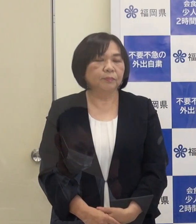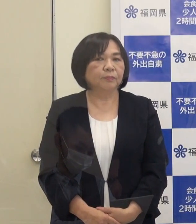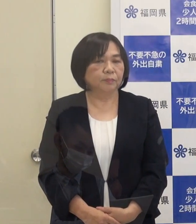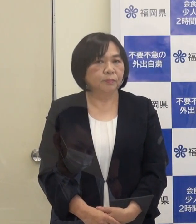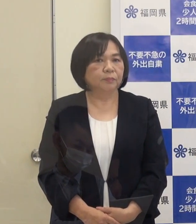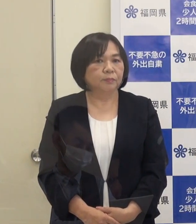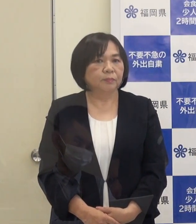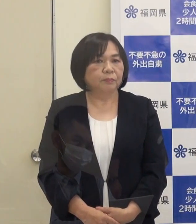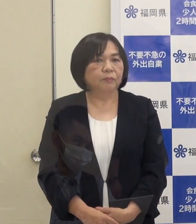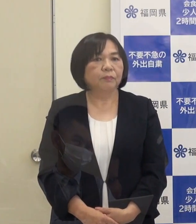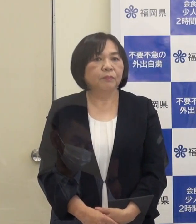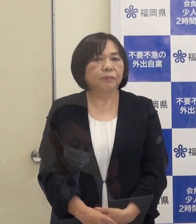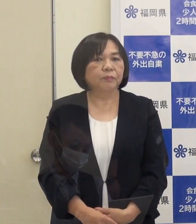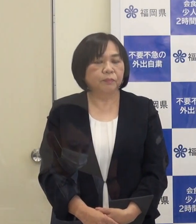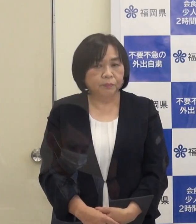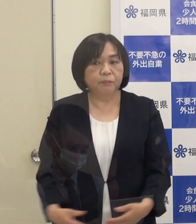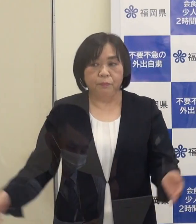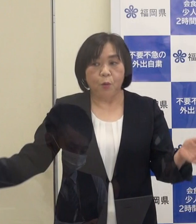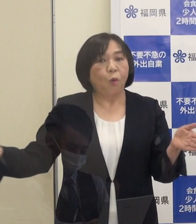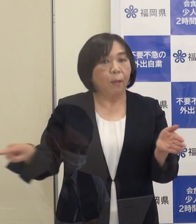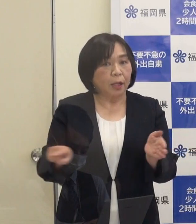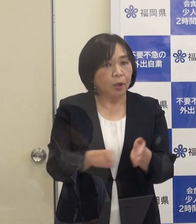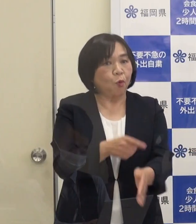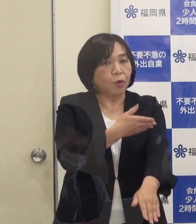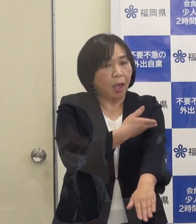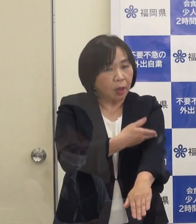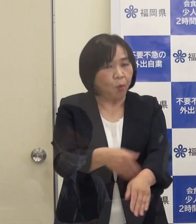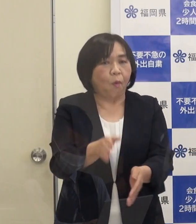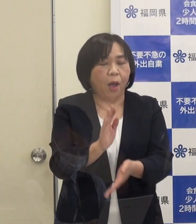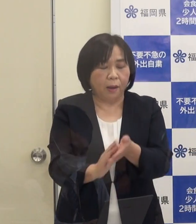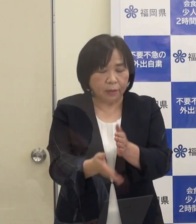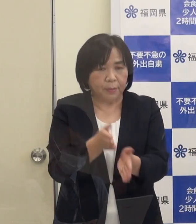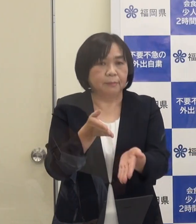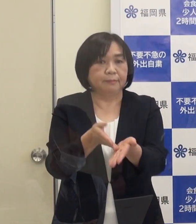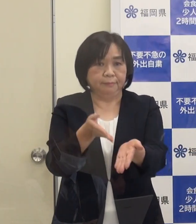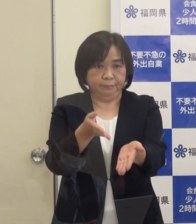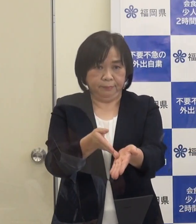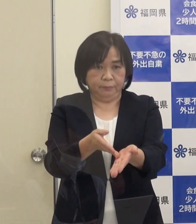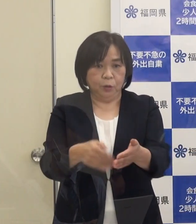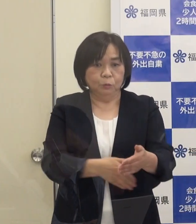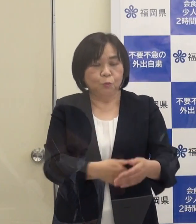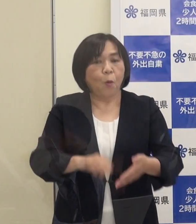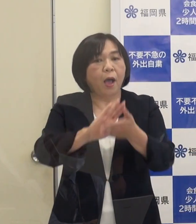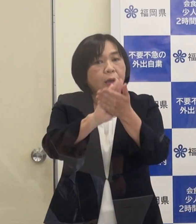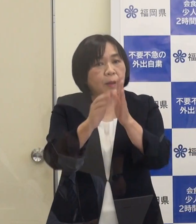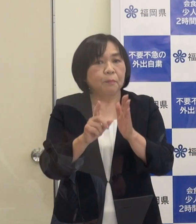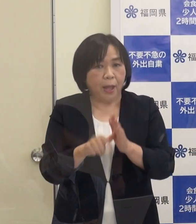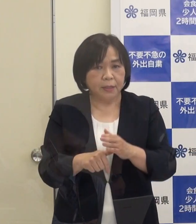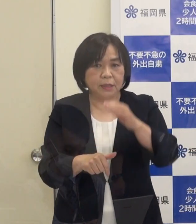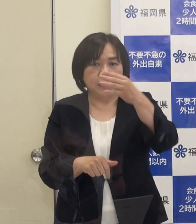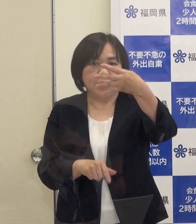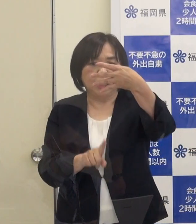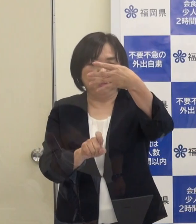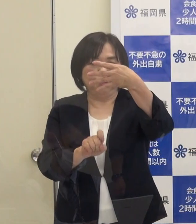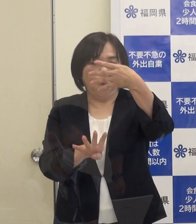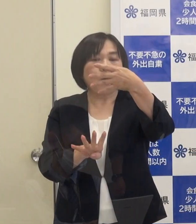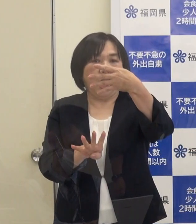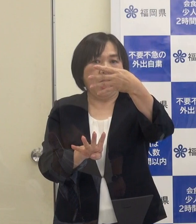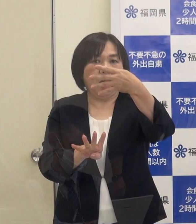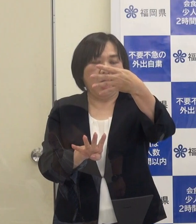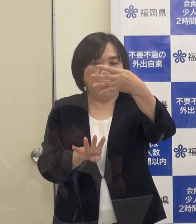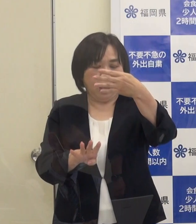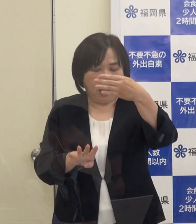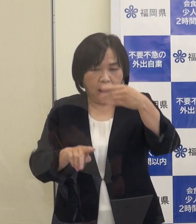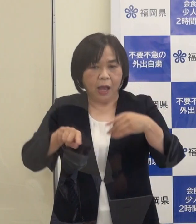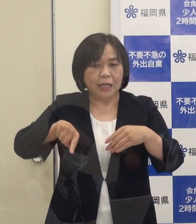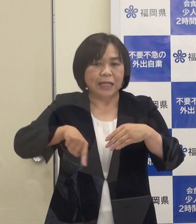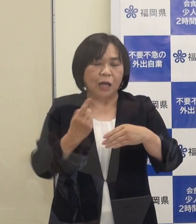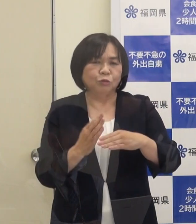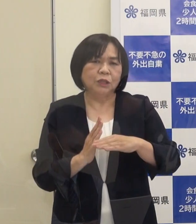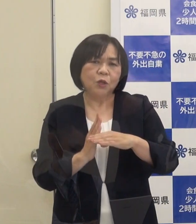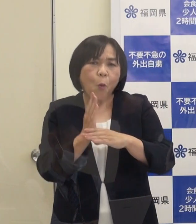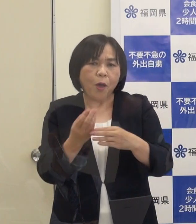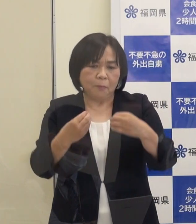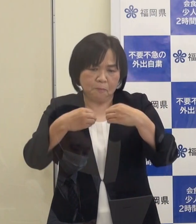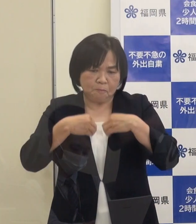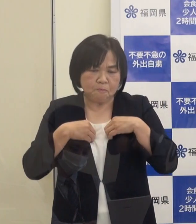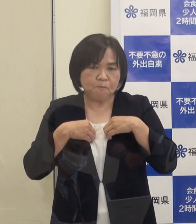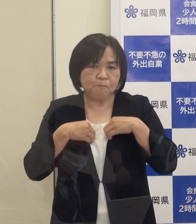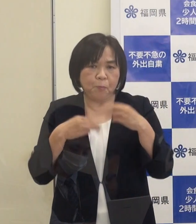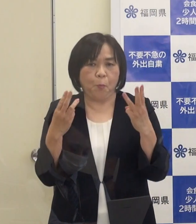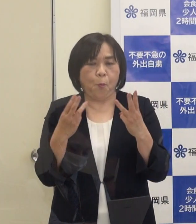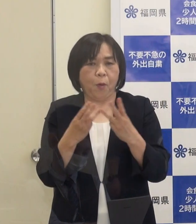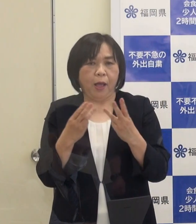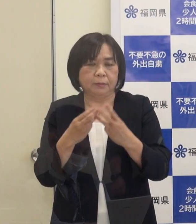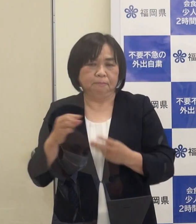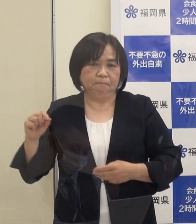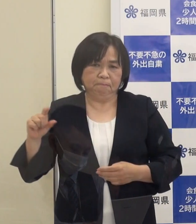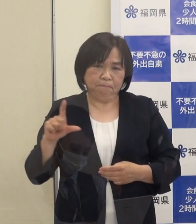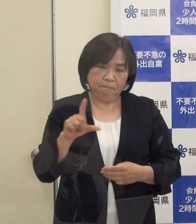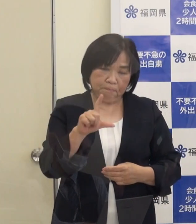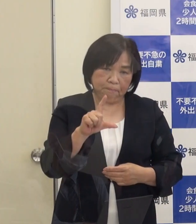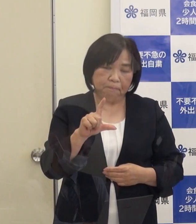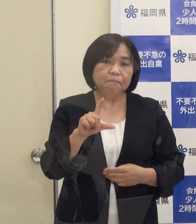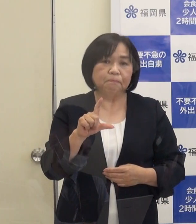これまでの経緯を改めて説明しますと 本県では４月１４日に１００人を超える新規陽性者が確認されました